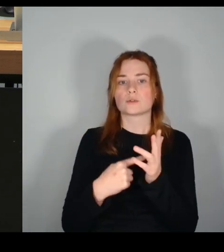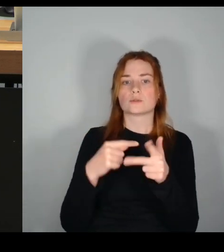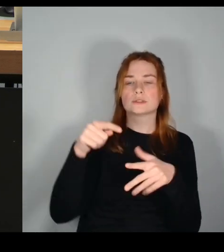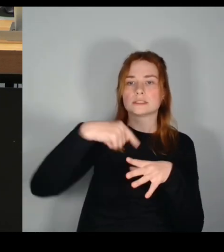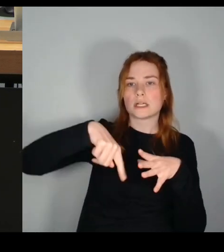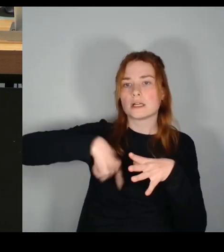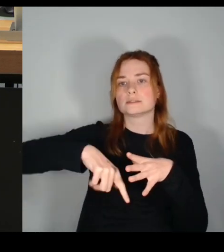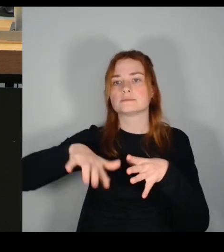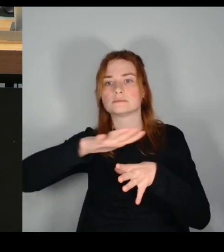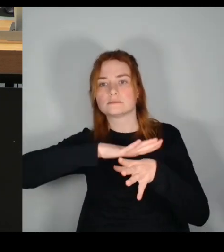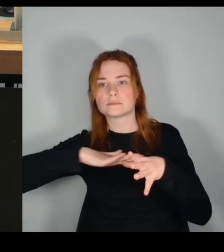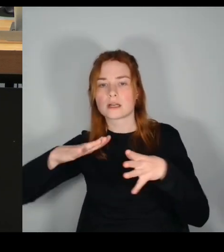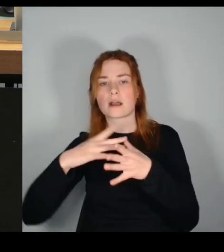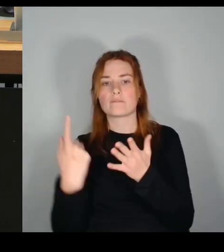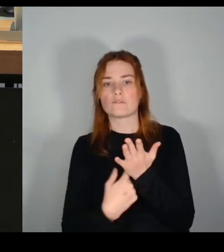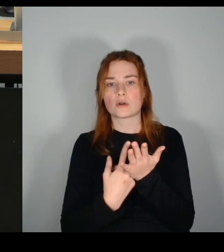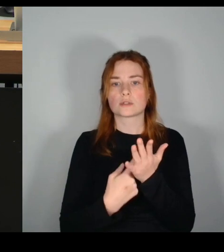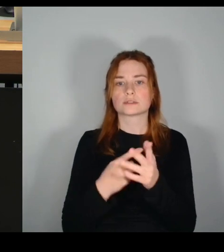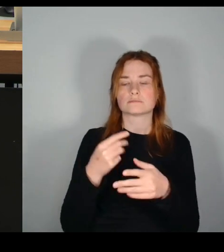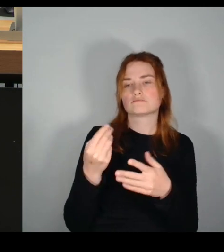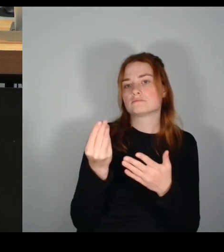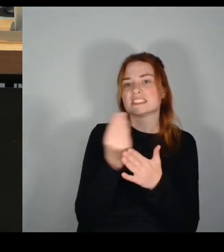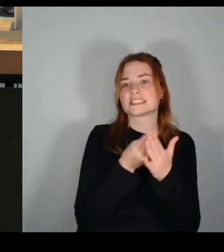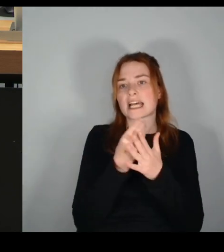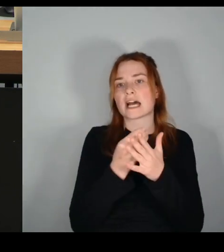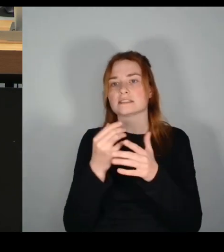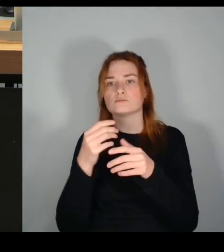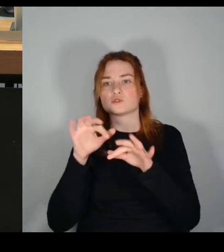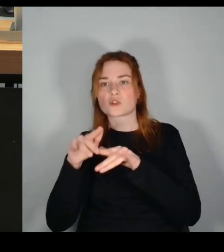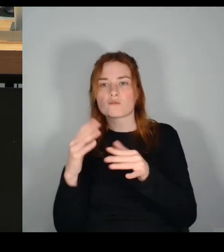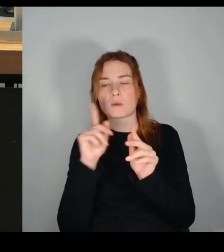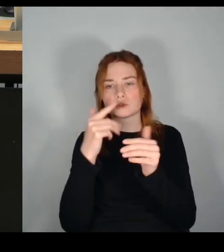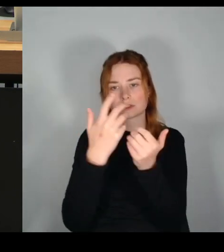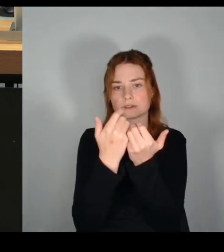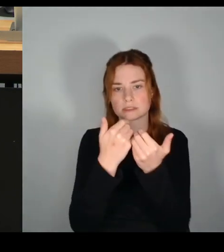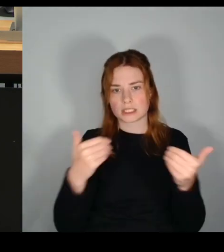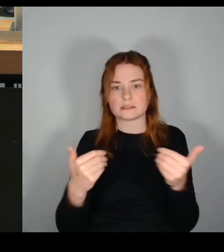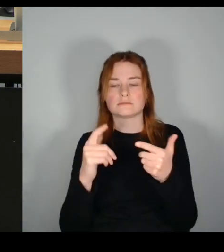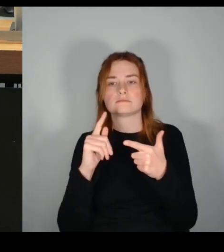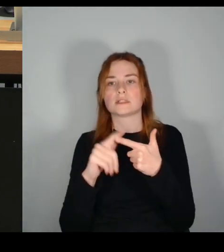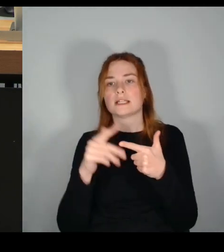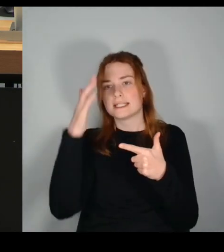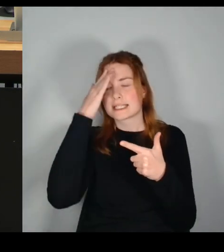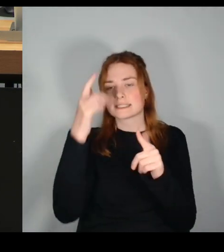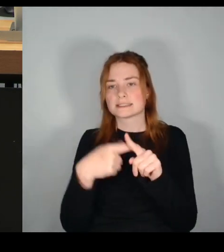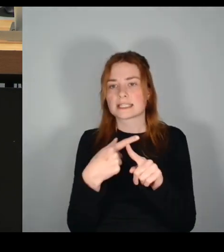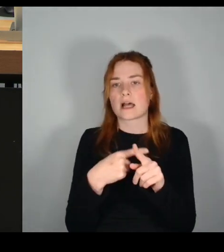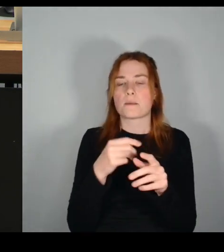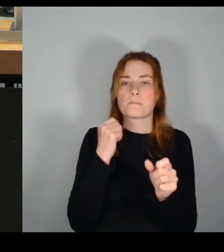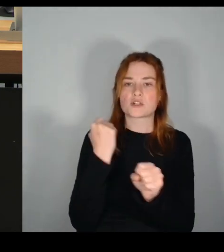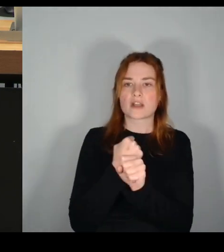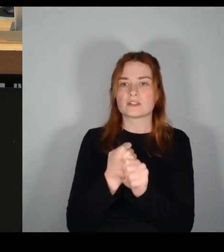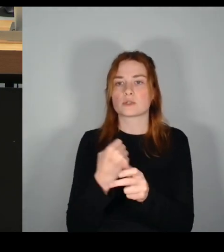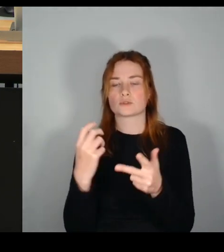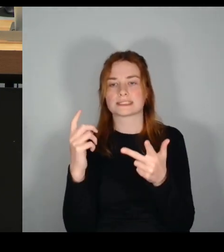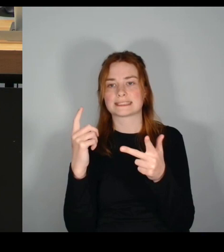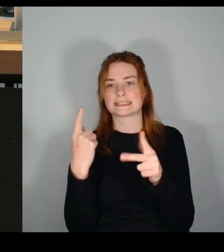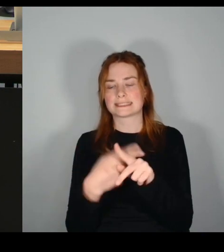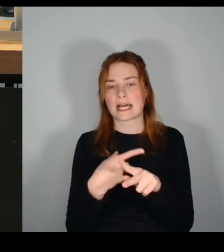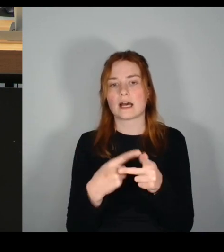Wirtschaftliche Kennzahlen wie Umsatz, Beschäftigungszahlen, Beitrag zum BIP, Investitionen und Exporte. Die Analyse aktueller Trends, Herausforderungen und Chancen.